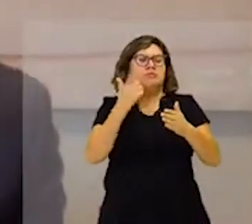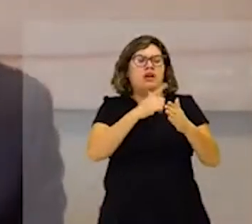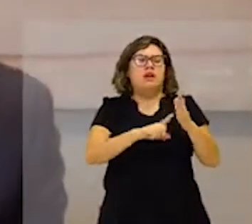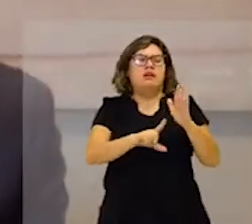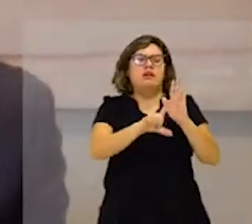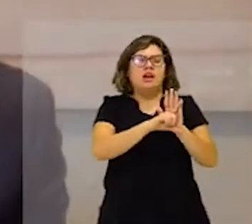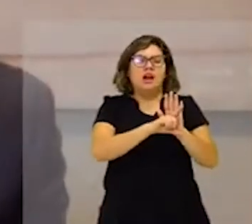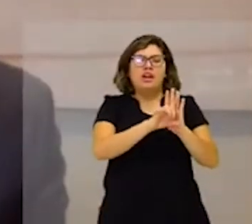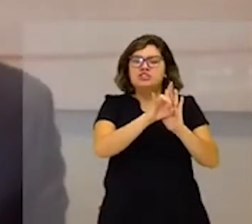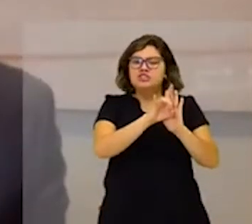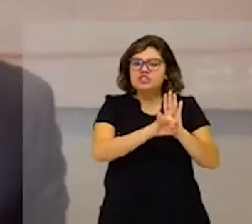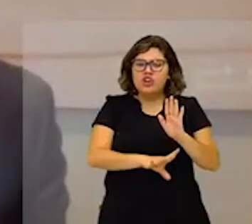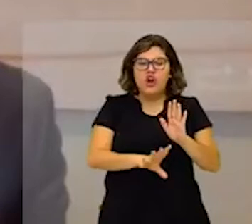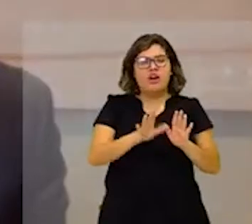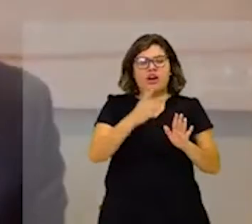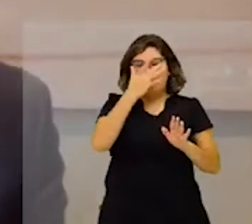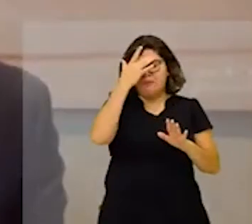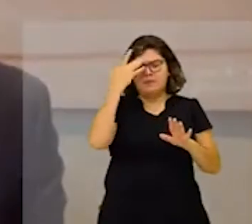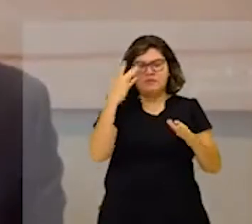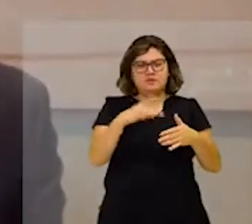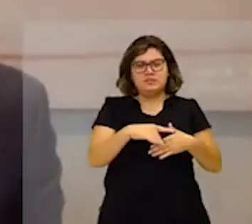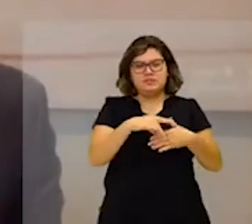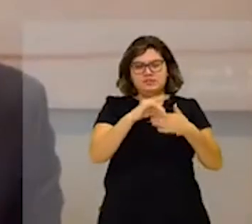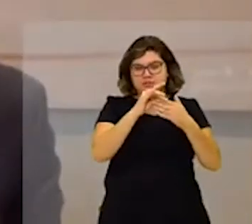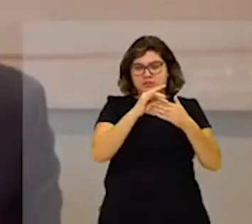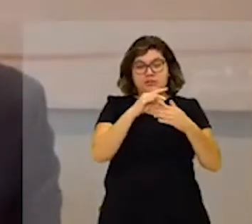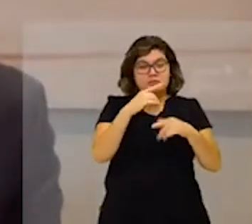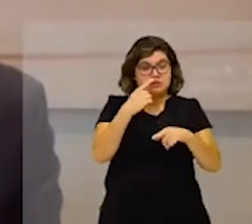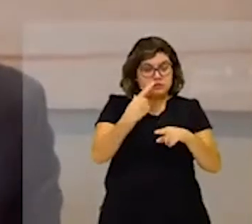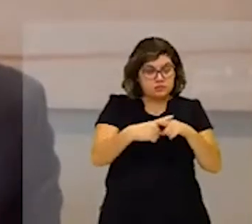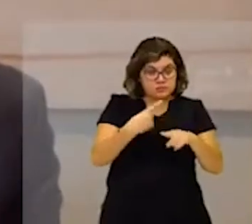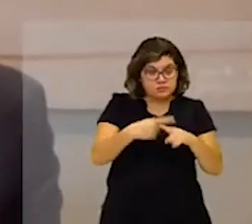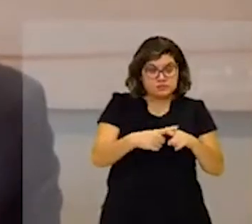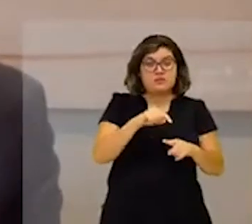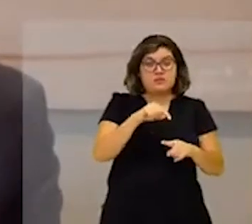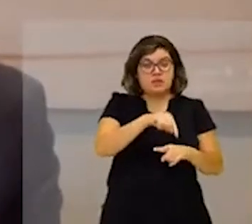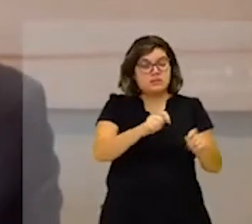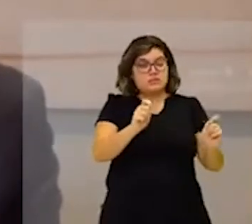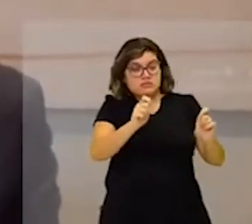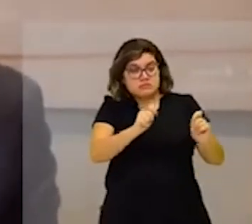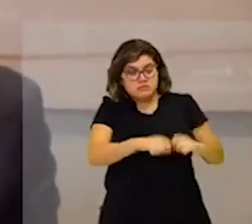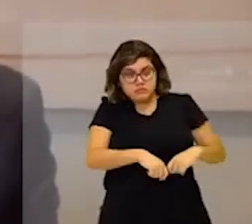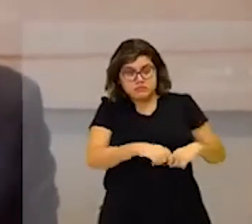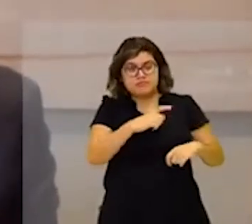apenas articular porquê porque talvez este poderia ser um empecilho para a formação das